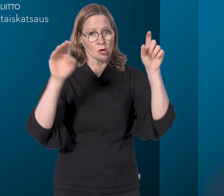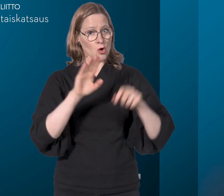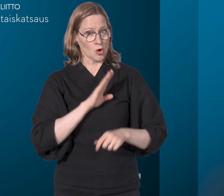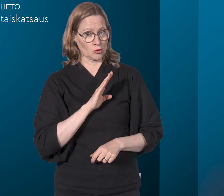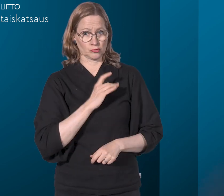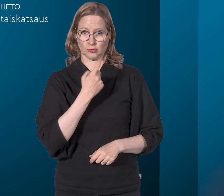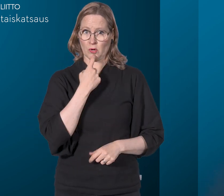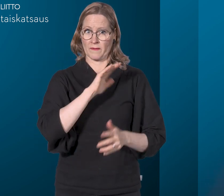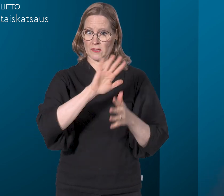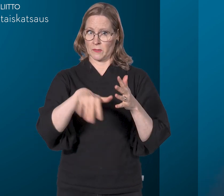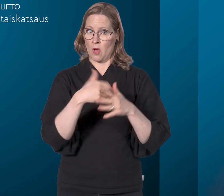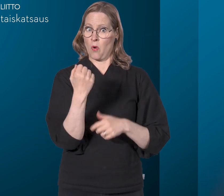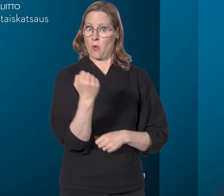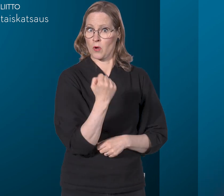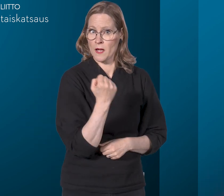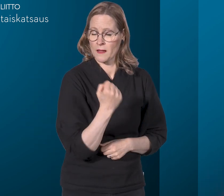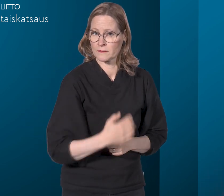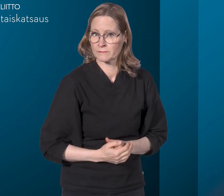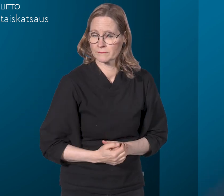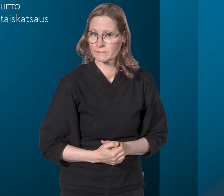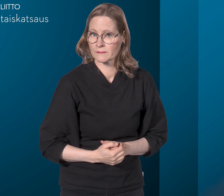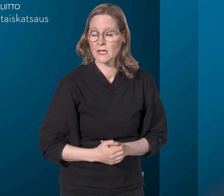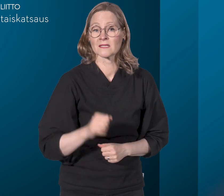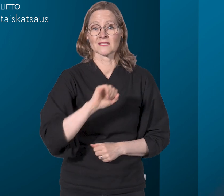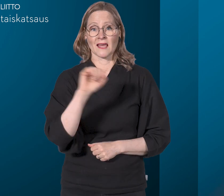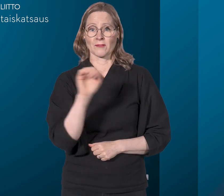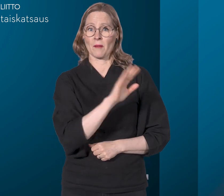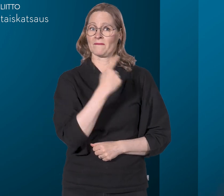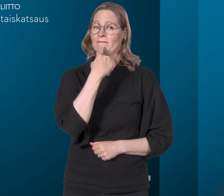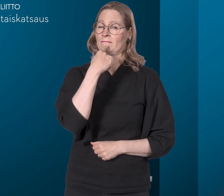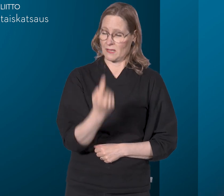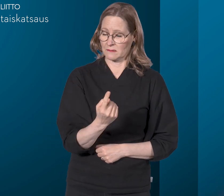"Onko suomalainen viittomakieli uhanalainen?" esiin väitteen,